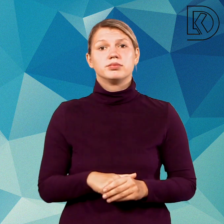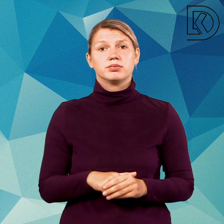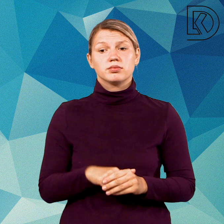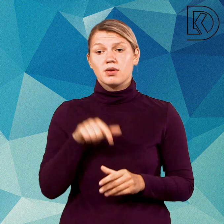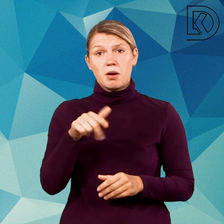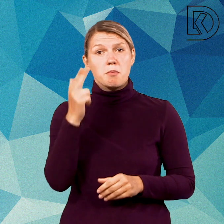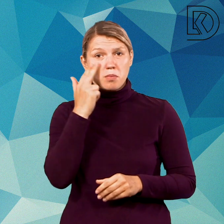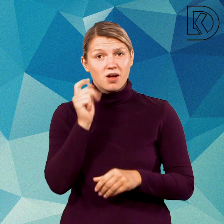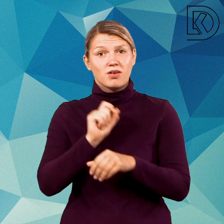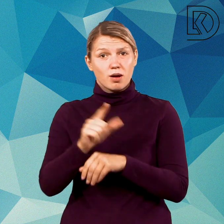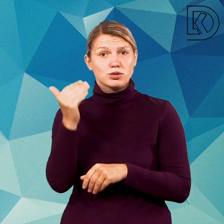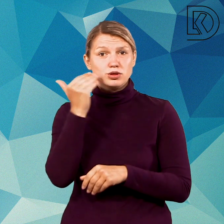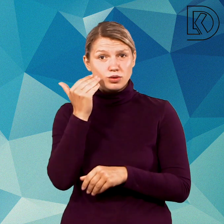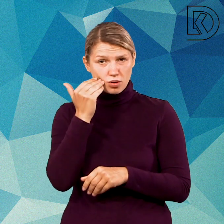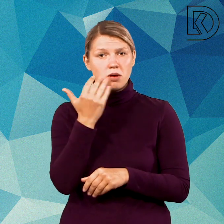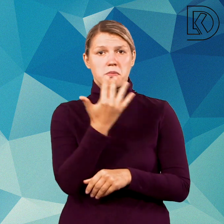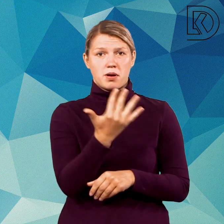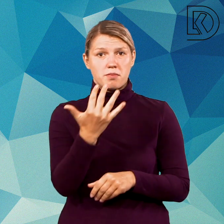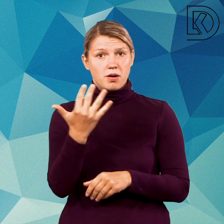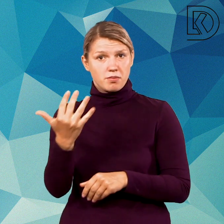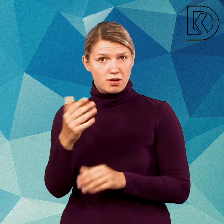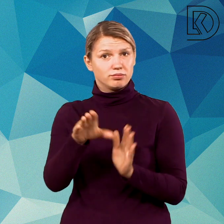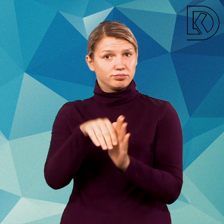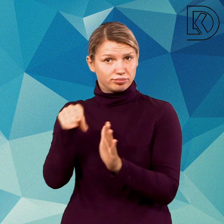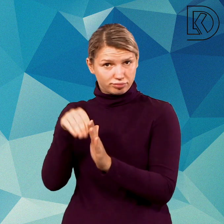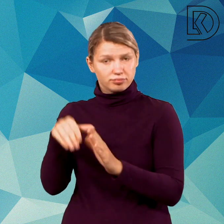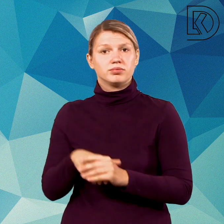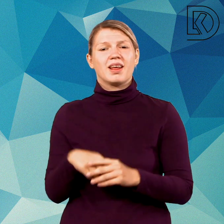O Panevėžio, Klaipėdos ir Šiaulių miestai išrinks po 5 delegatus.